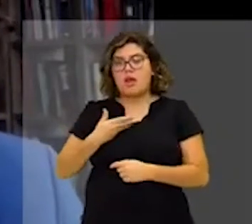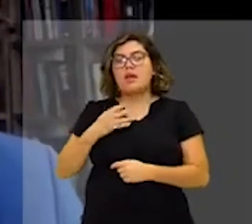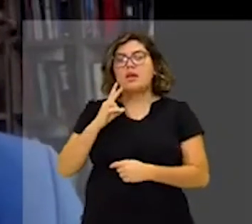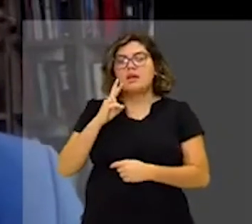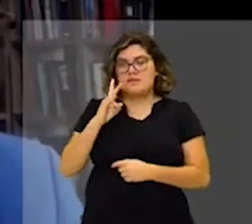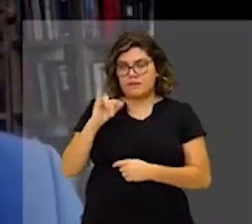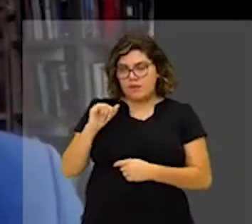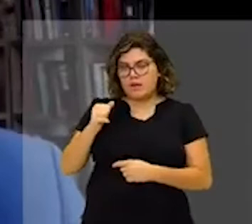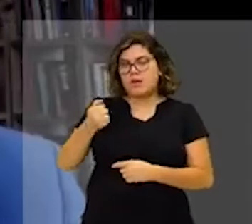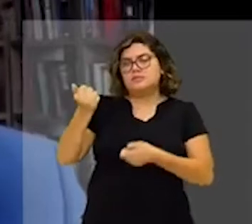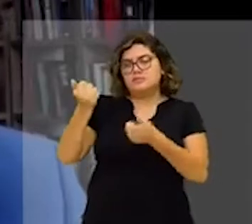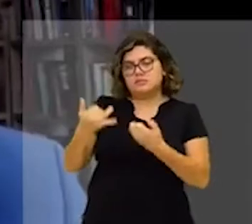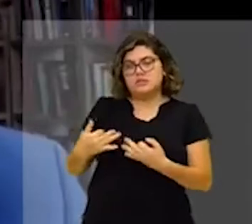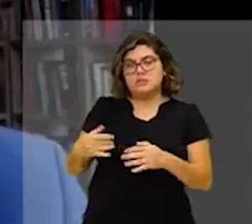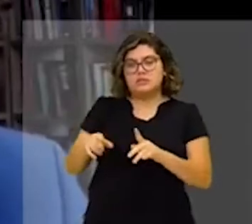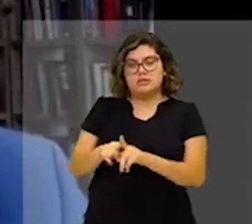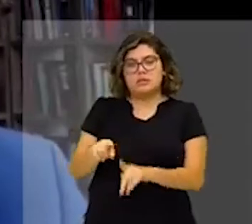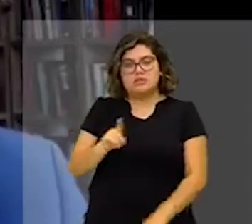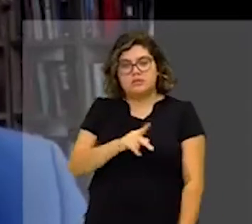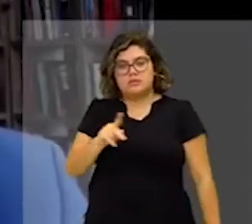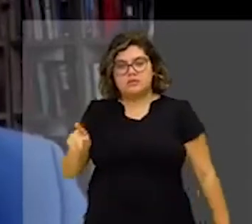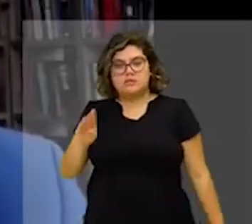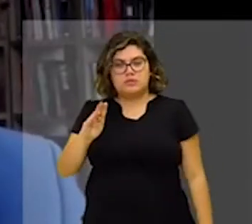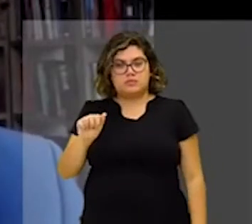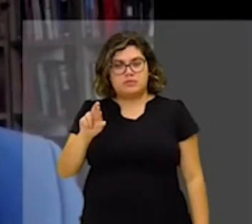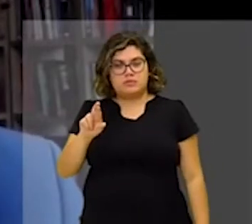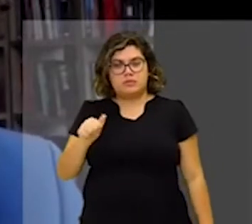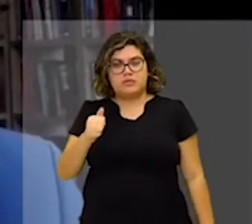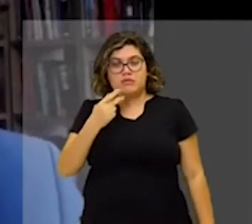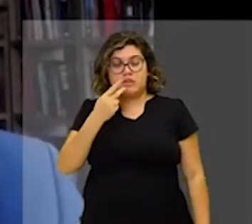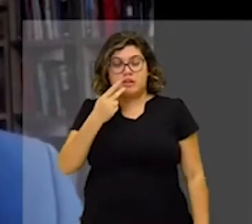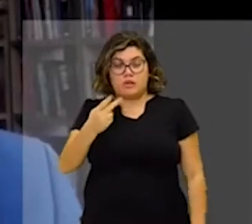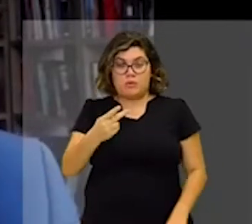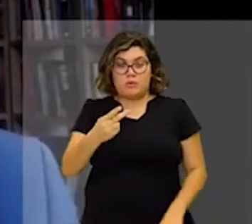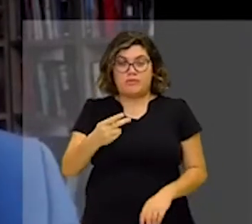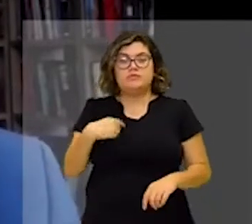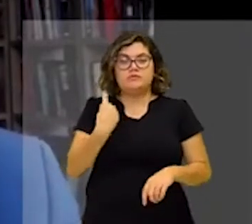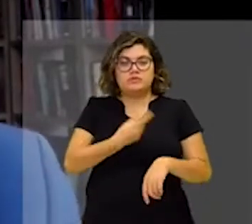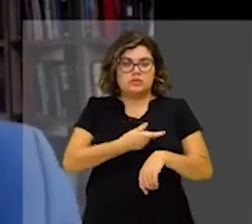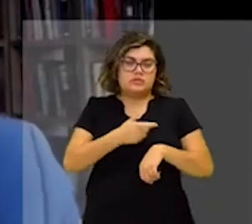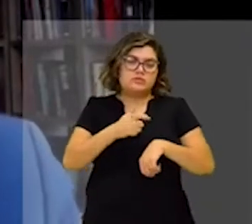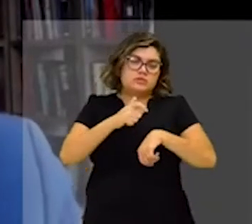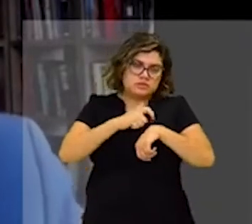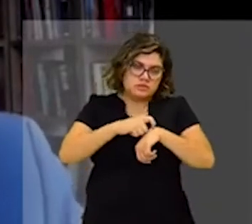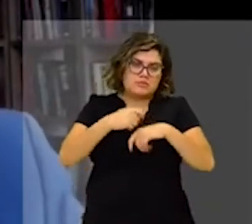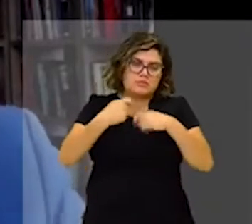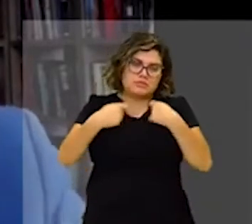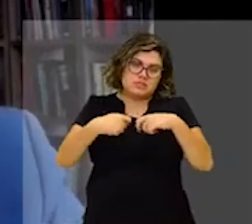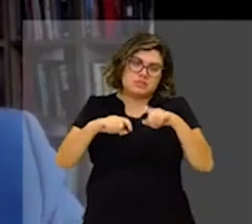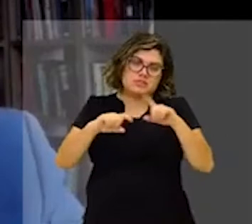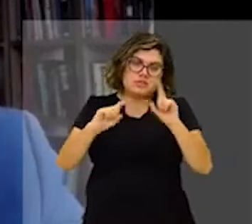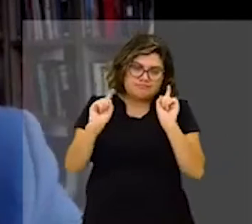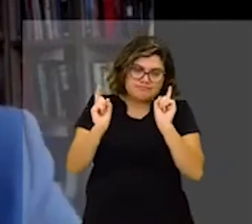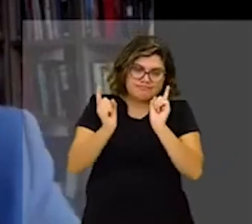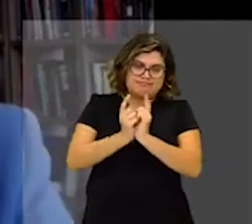a professora Bárbara. O eles realmente o nosso tempo existe que esteja breve apresentação por